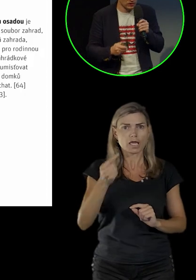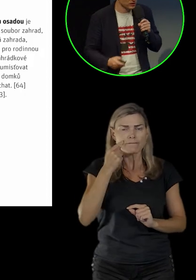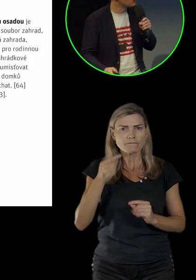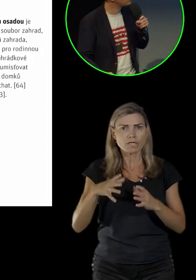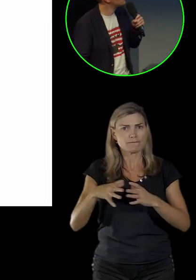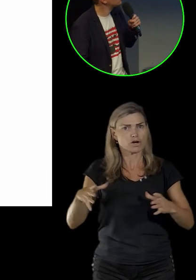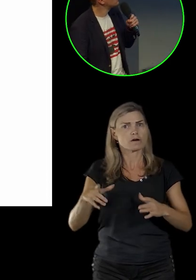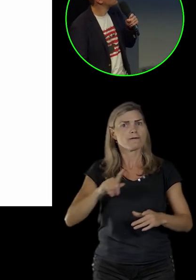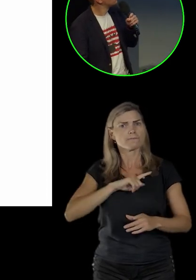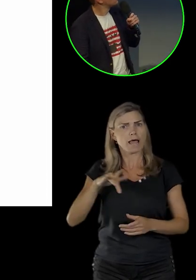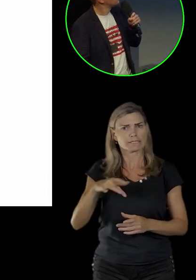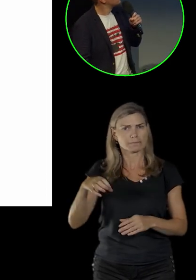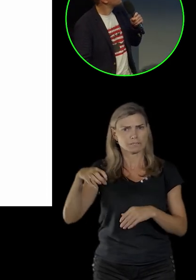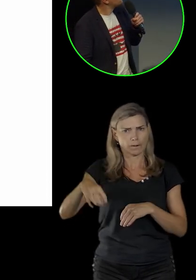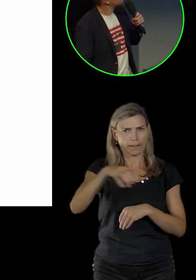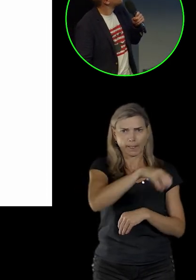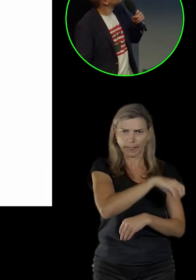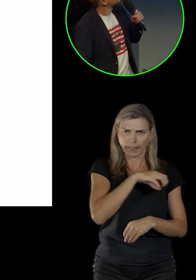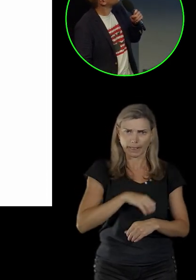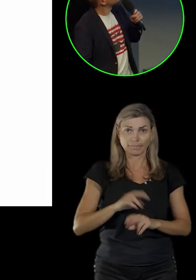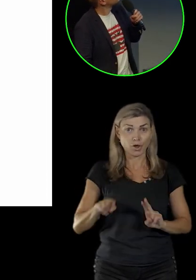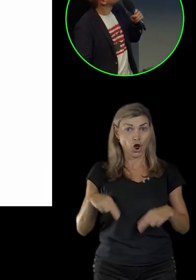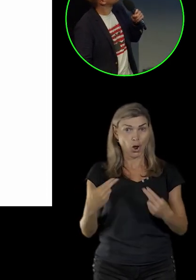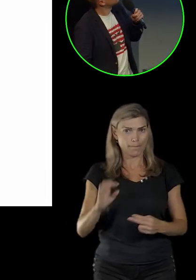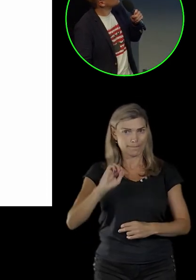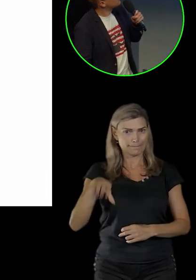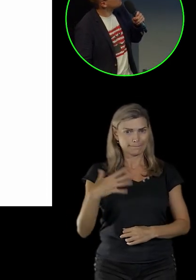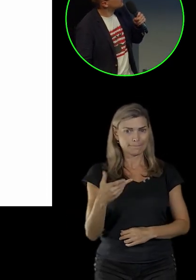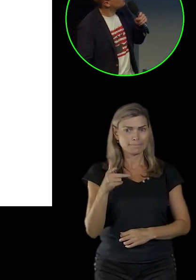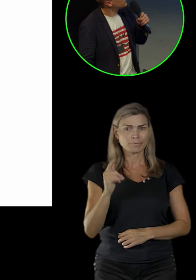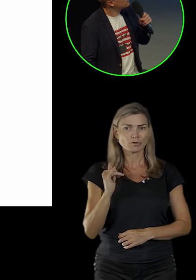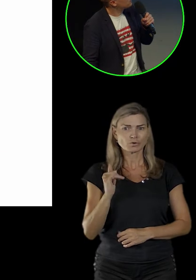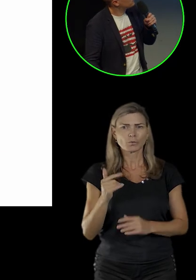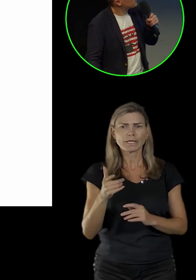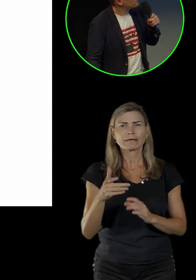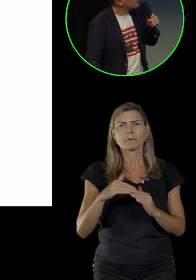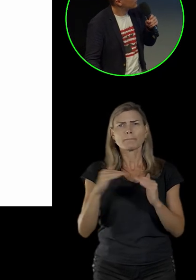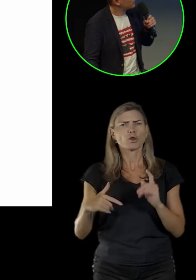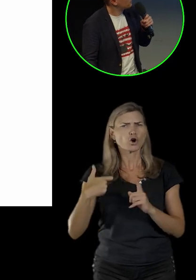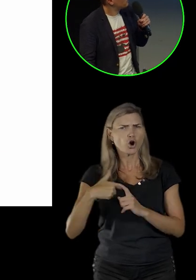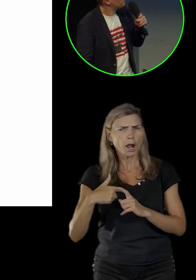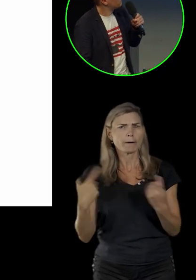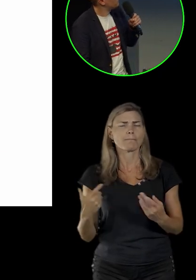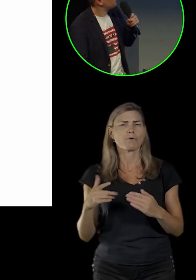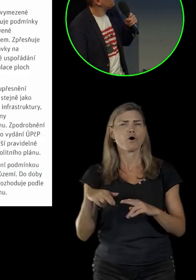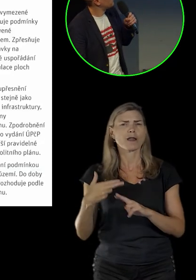vlastní lokalitu. Například Pod Korábem nebo Na Balkáně.